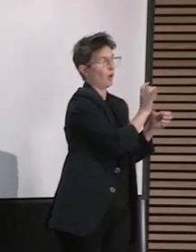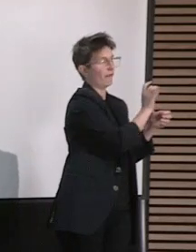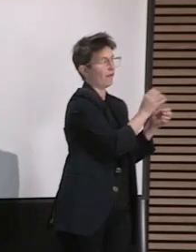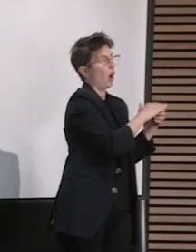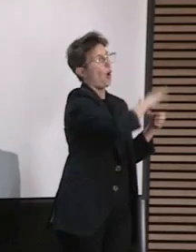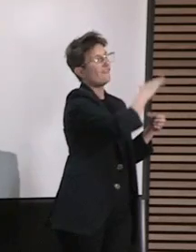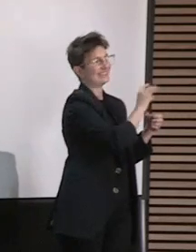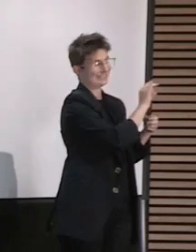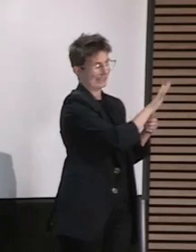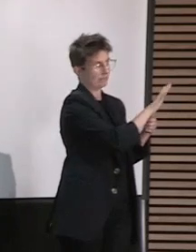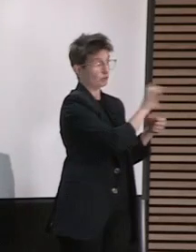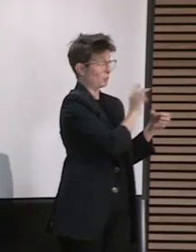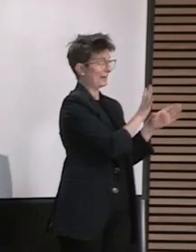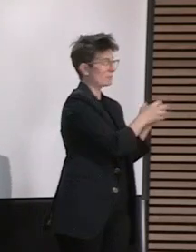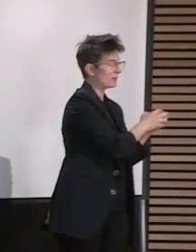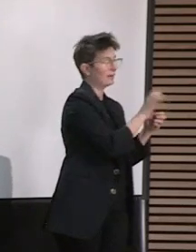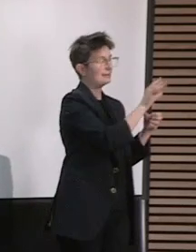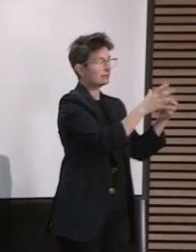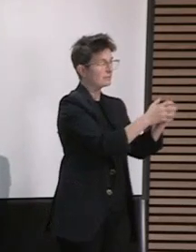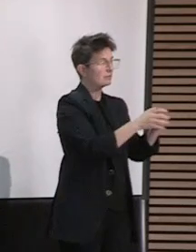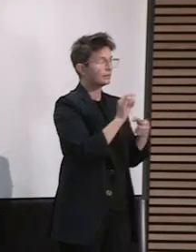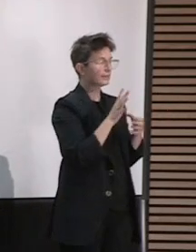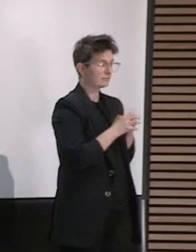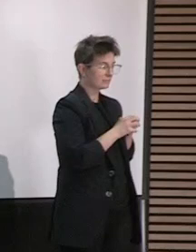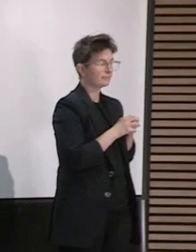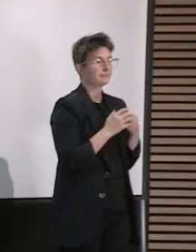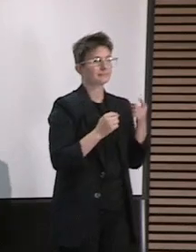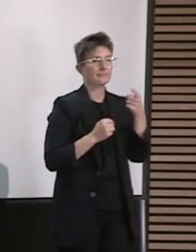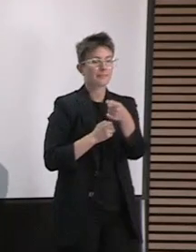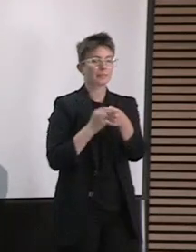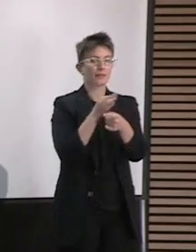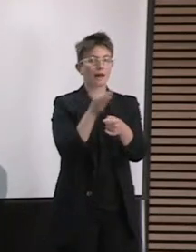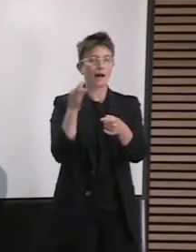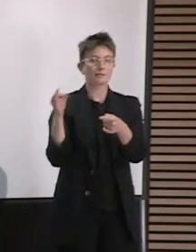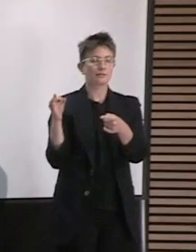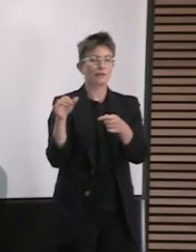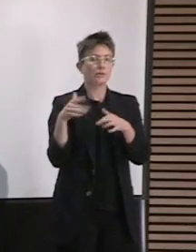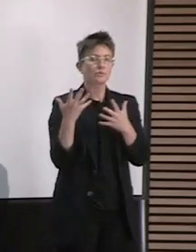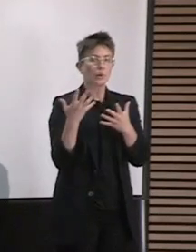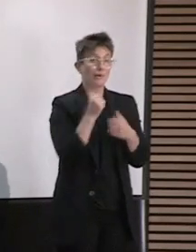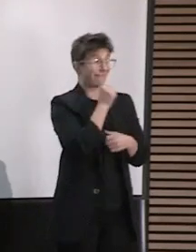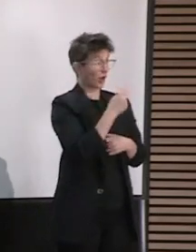Kaore, ka taea pea e 100 nga tangata a. Cinema, kia roa